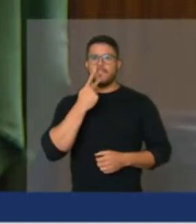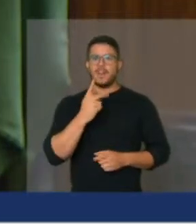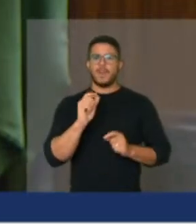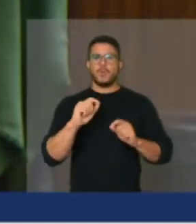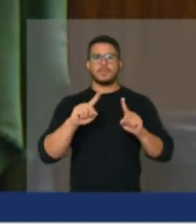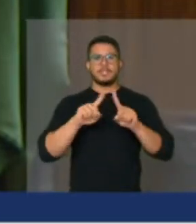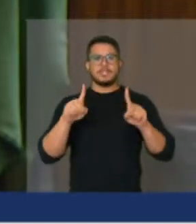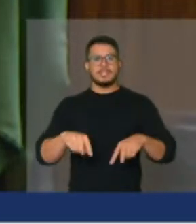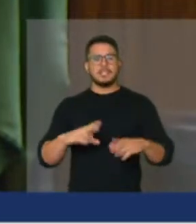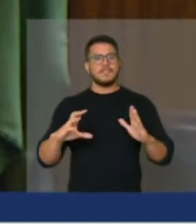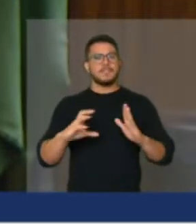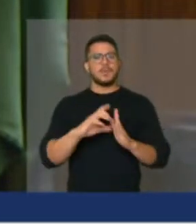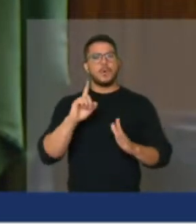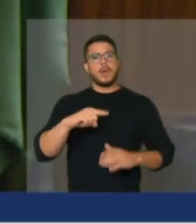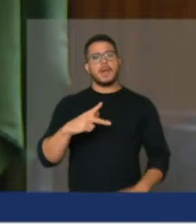A GENTE DESCOBRIU QUEM É O VERDADEIRO PARASITA. O